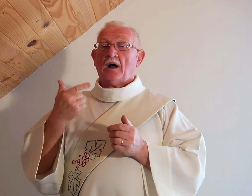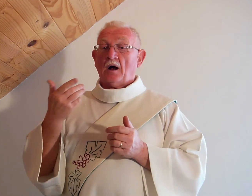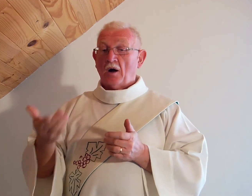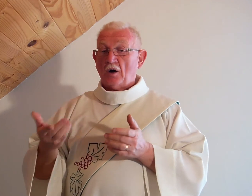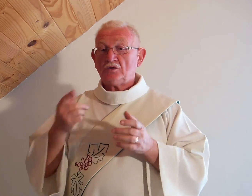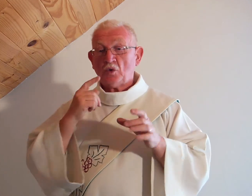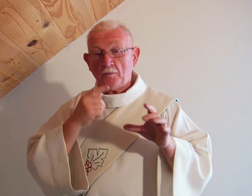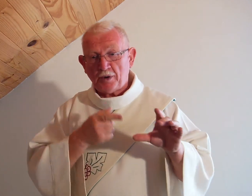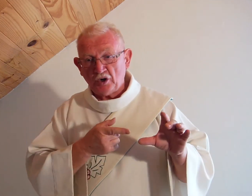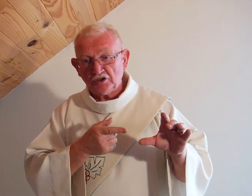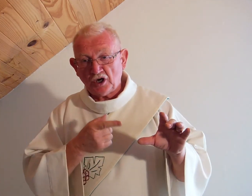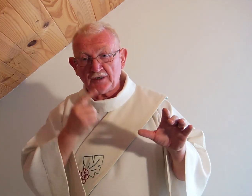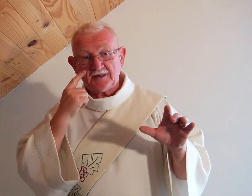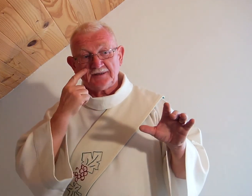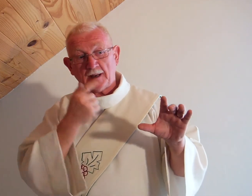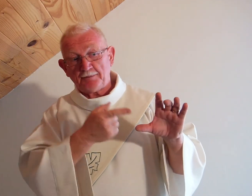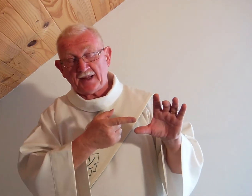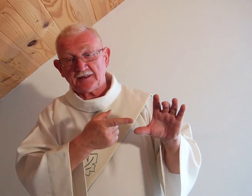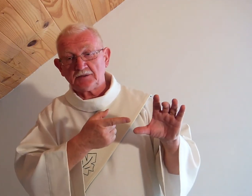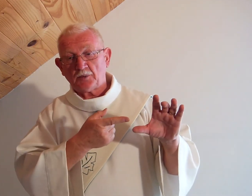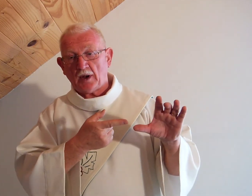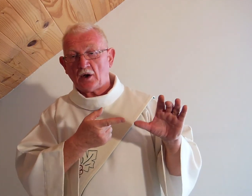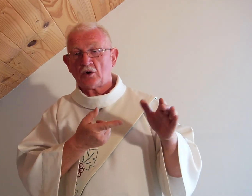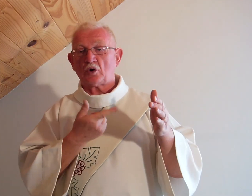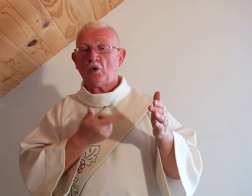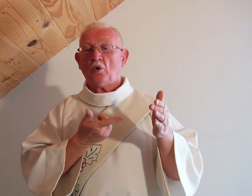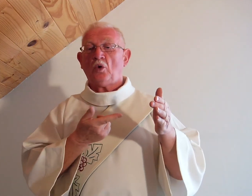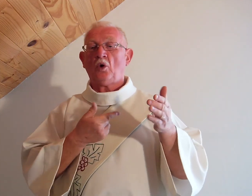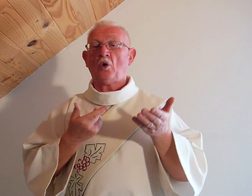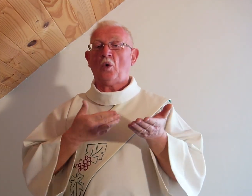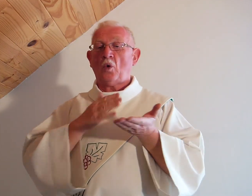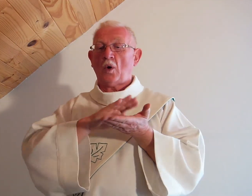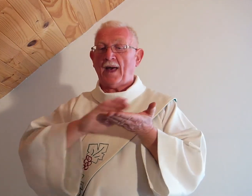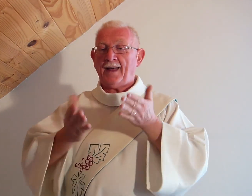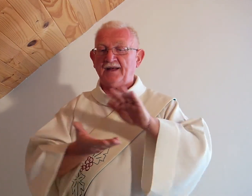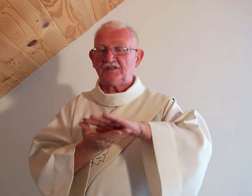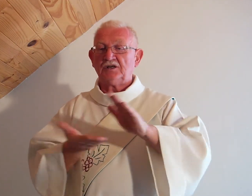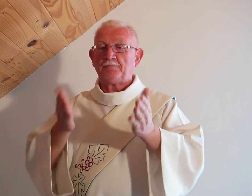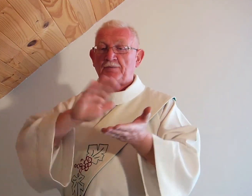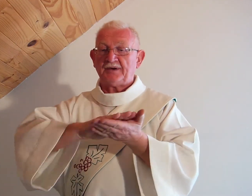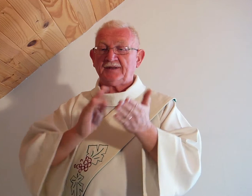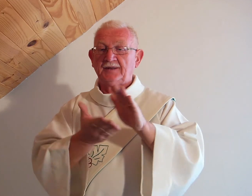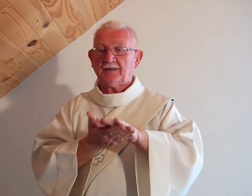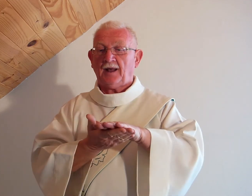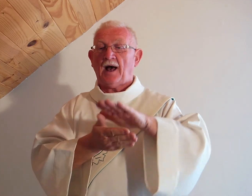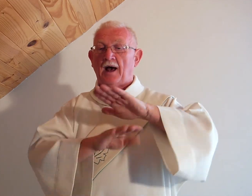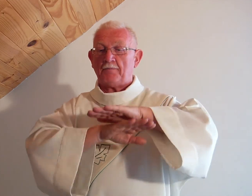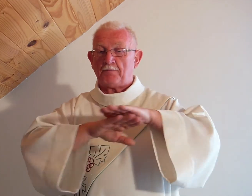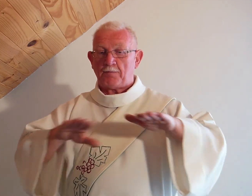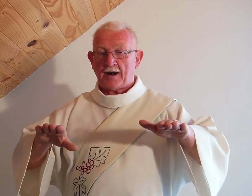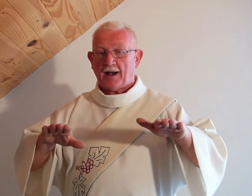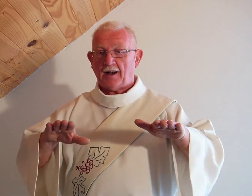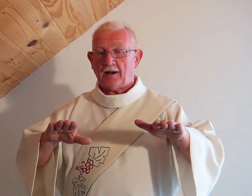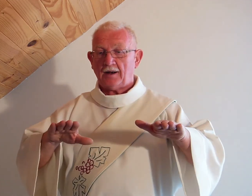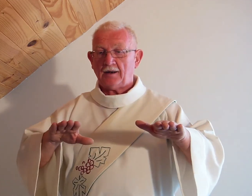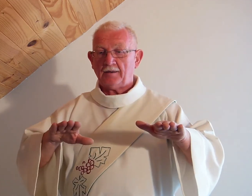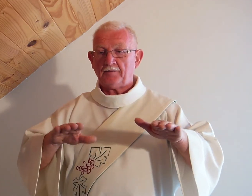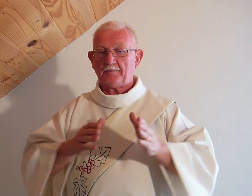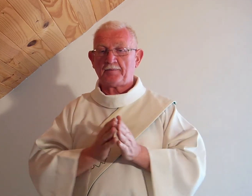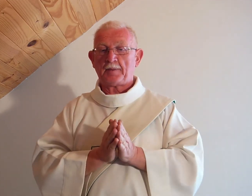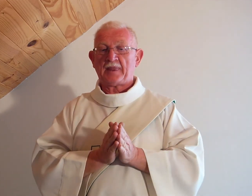En se penchant, il s’aperçoit que les linges sont posés à plat ;